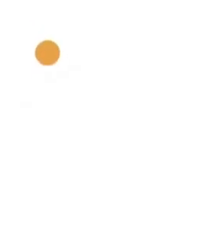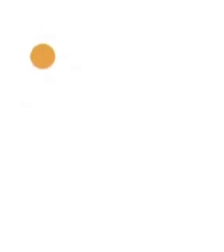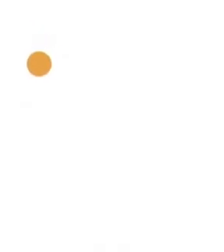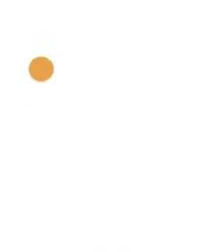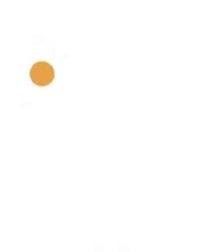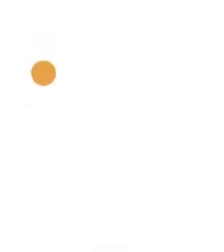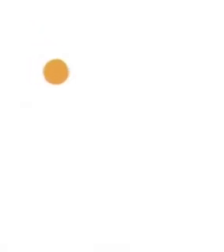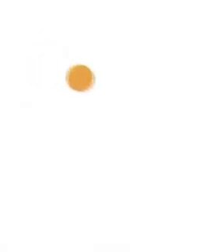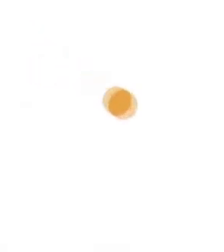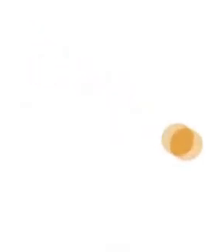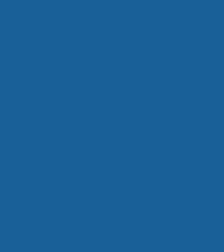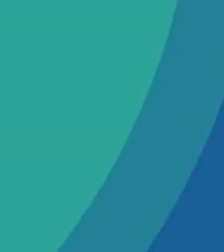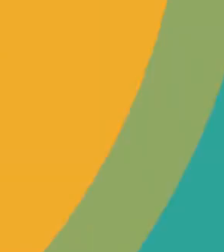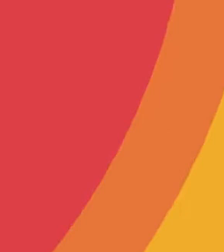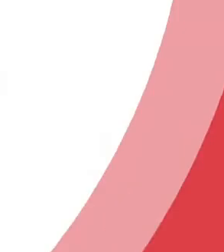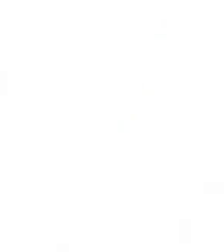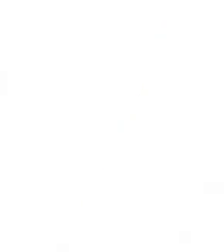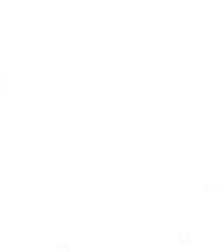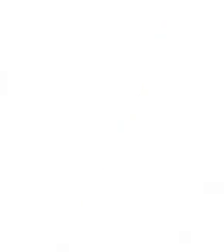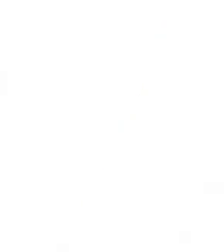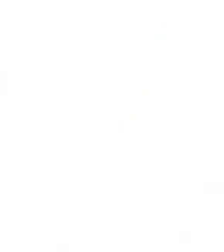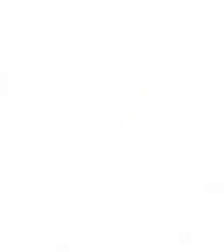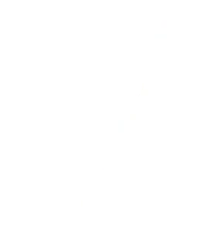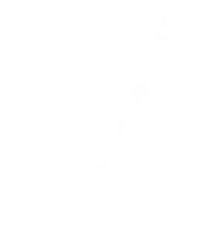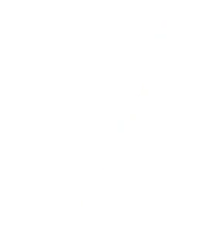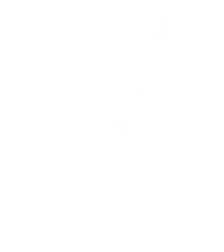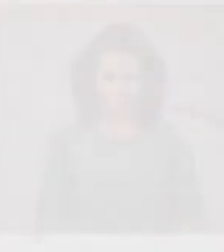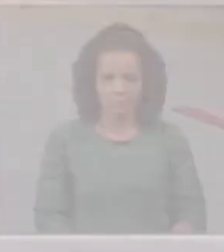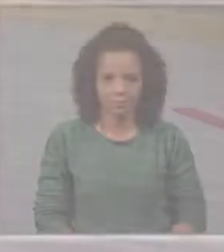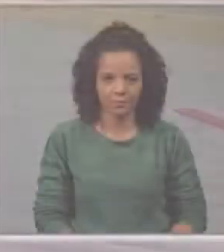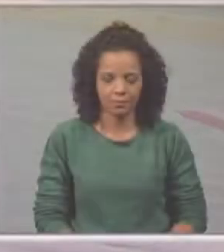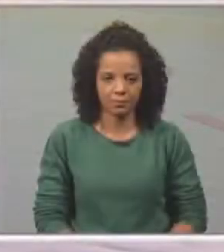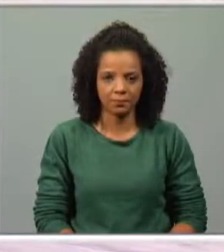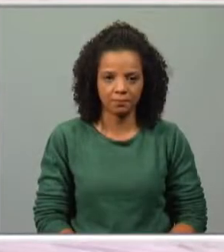[Música] [歌曲]